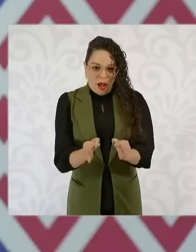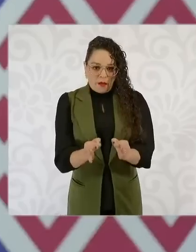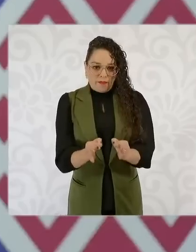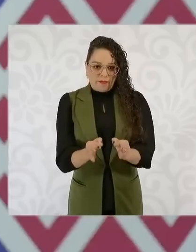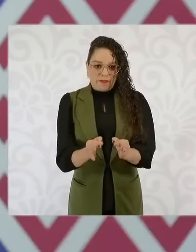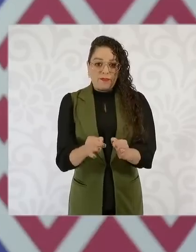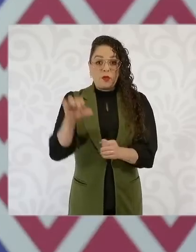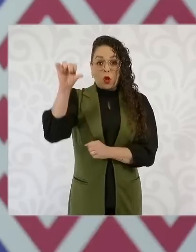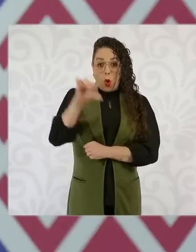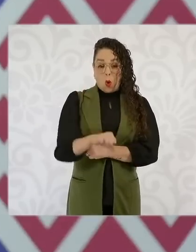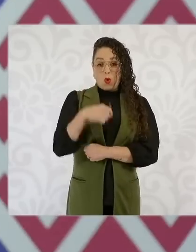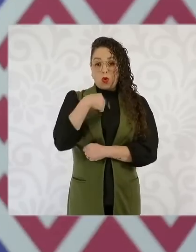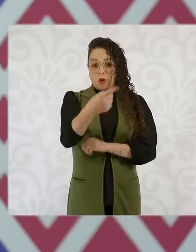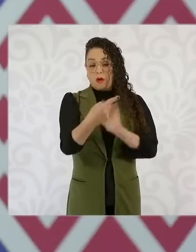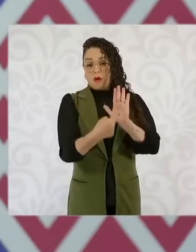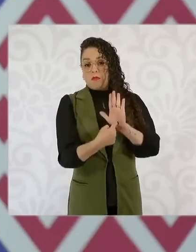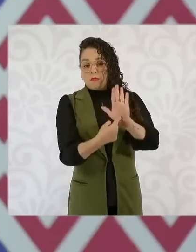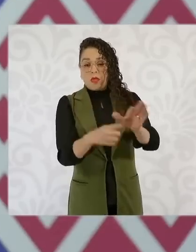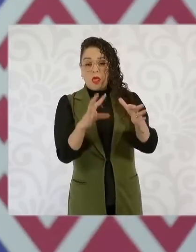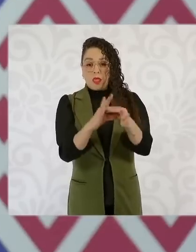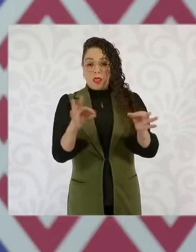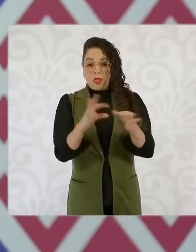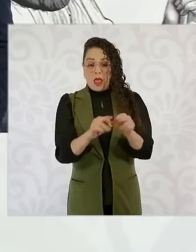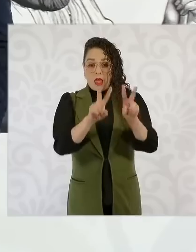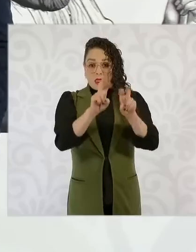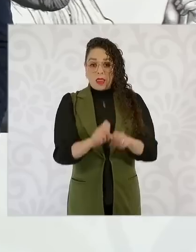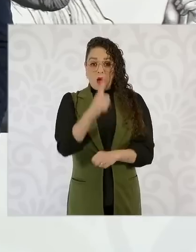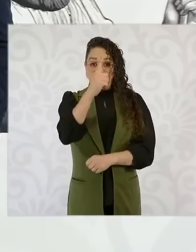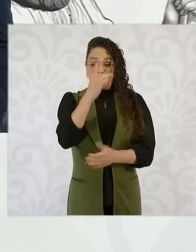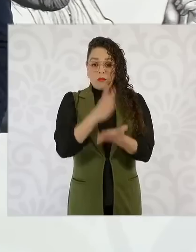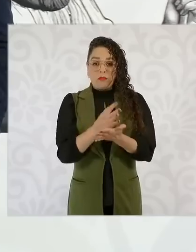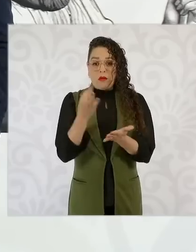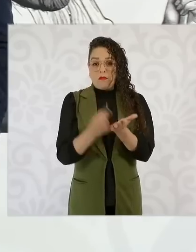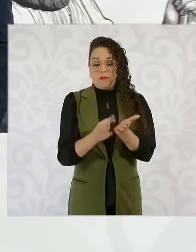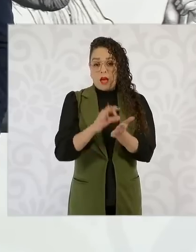pero hemos hecho un análisis muy detallado de lo que está ocurriendo en el comercio y la inversión